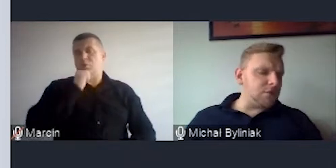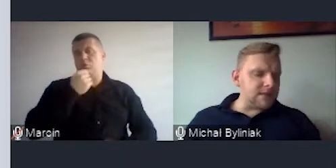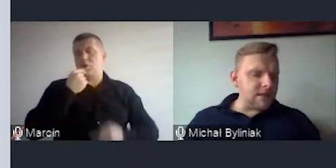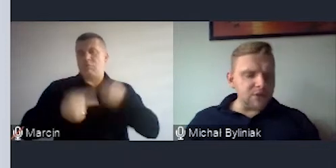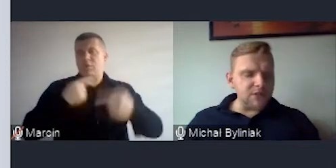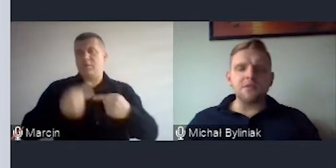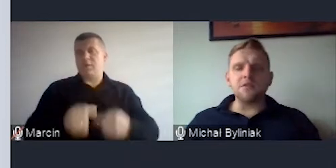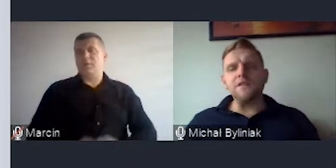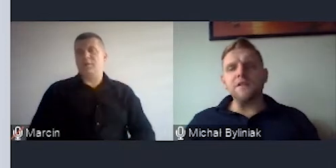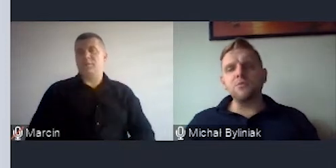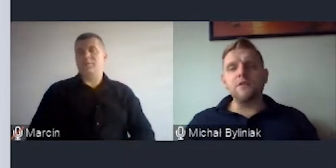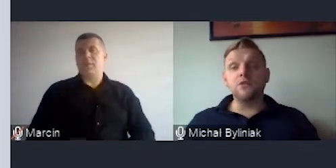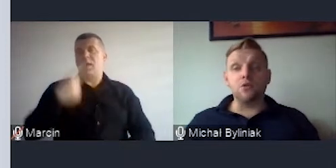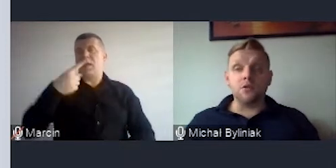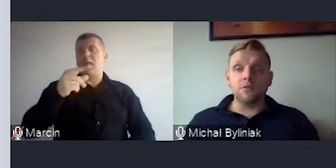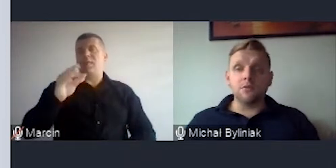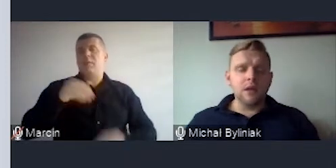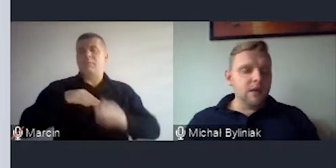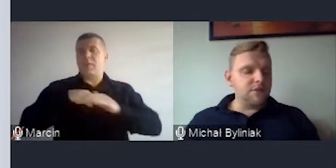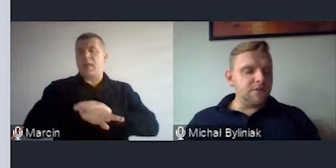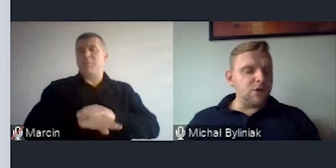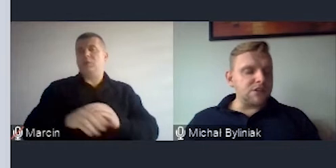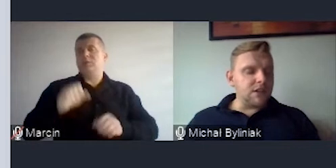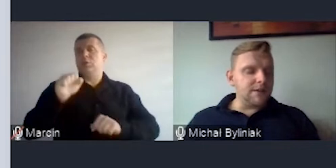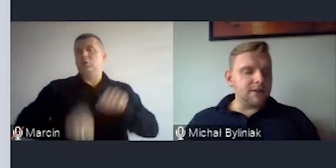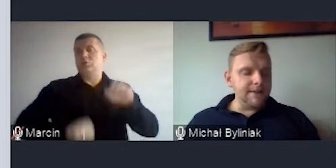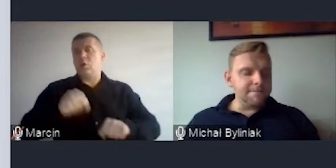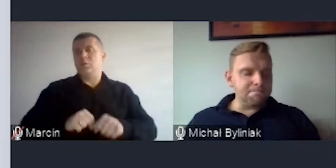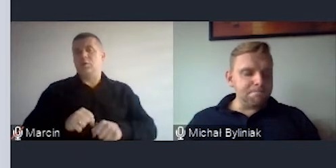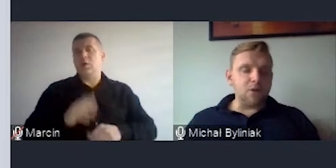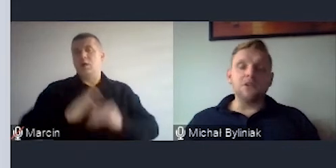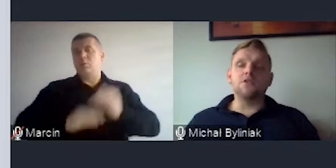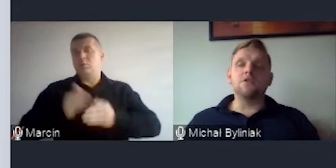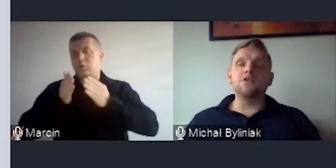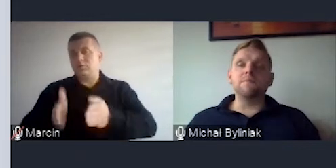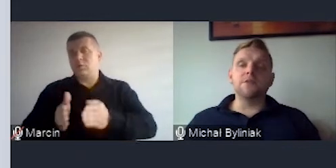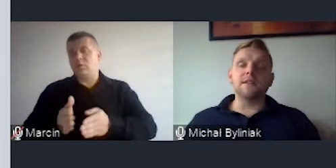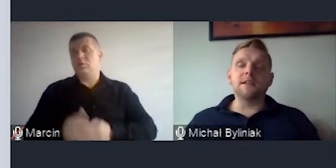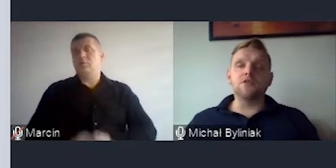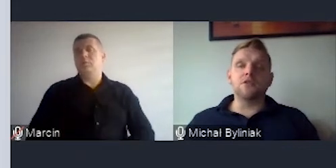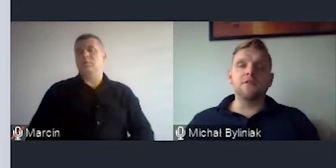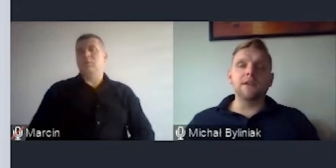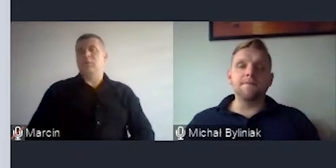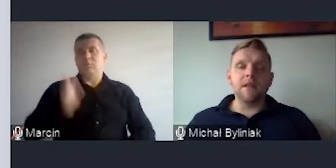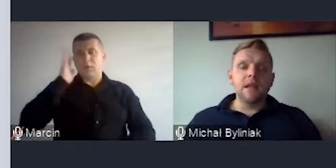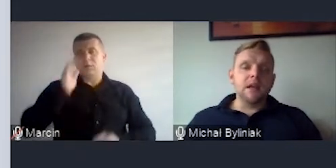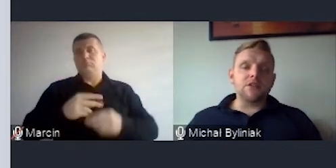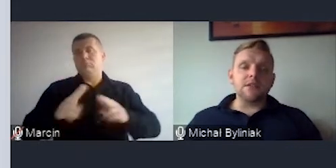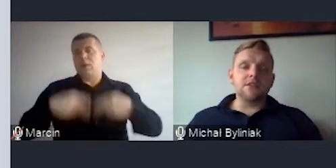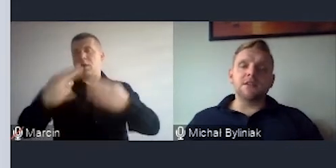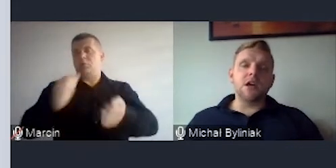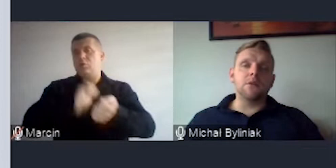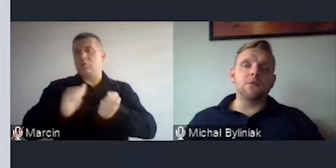Natomiast depozyty sądowe przy budowie dróg, przy wywłaszczeniach i konieczności przekazania odszkodowania czasem się zdarzają.